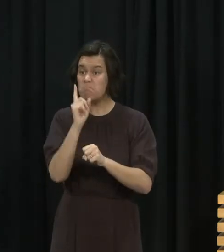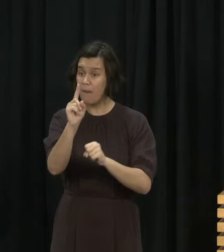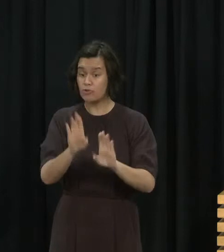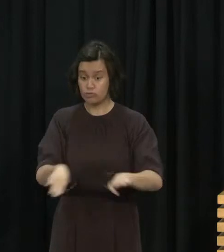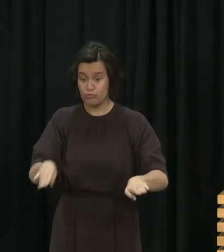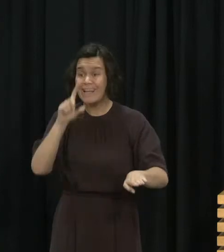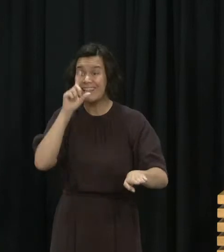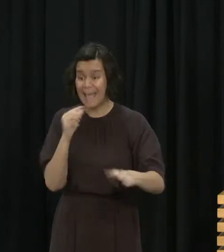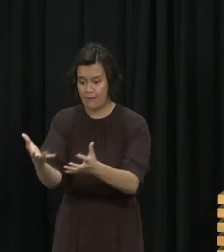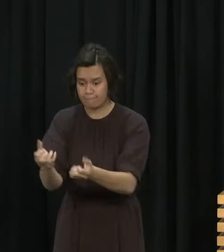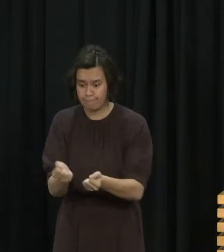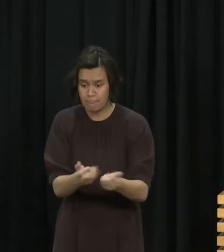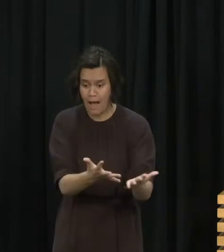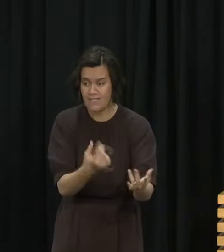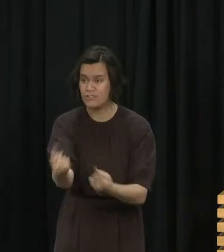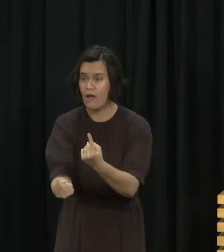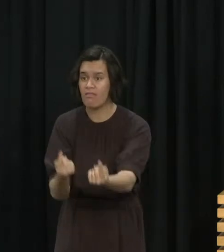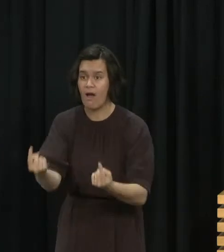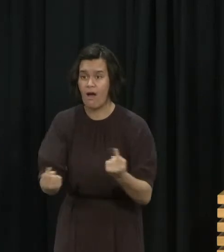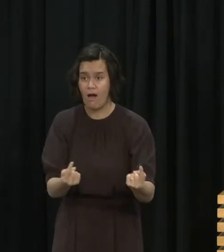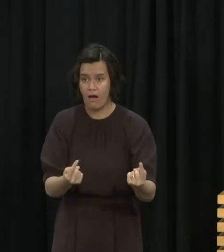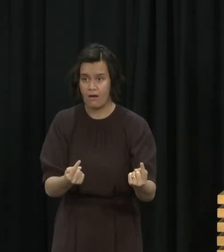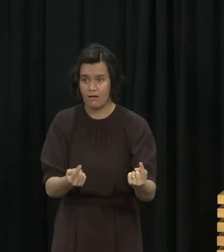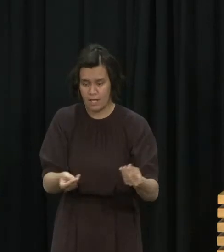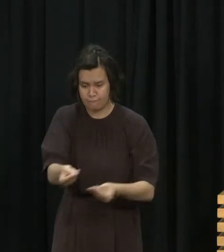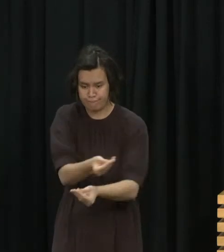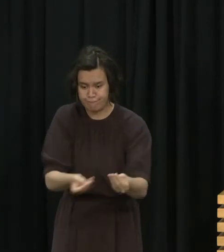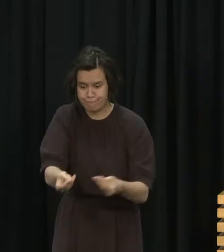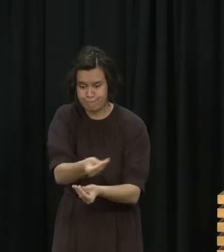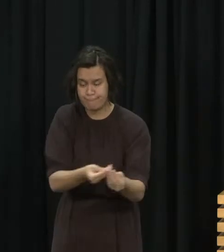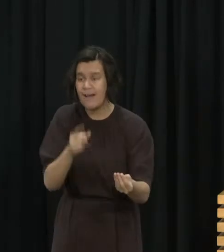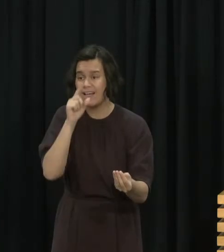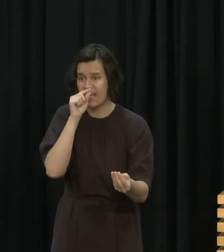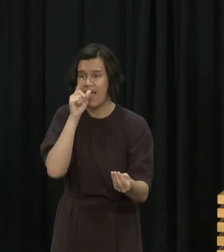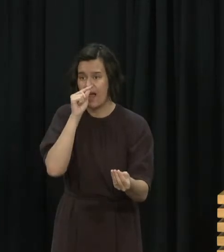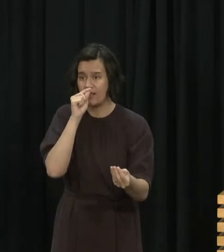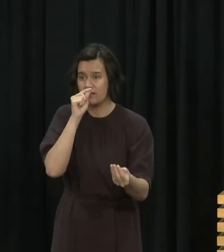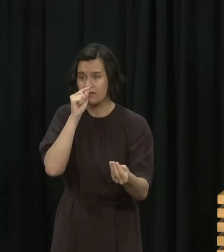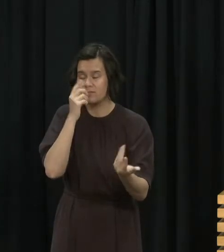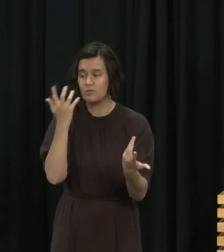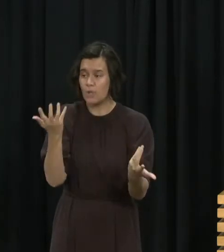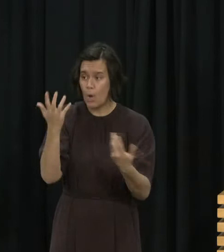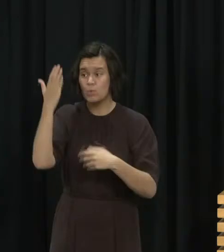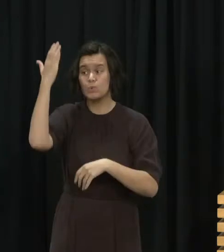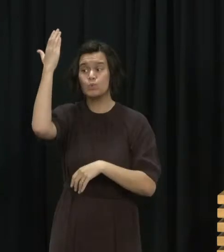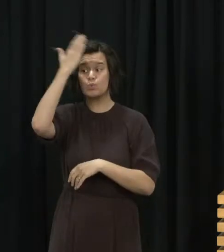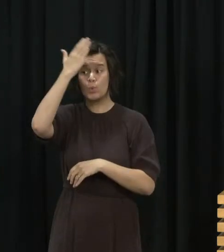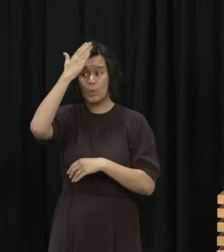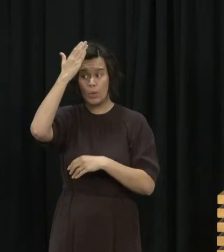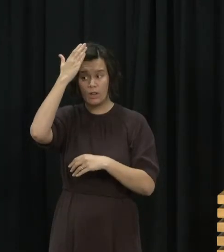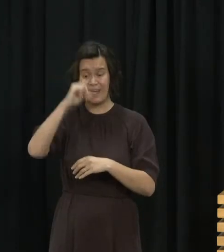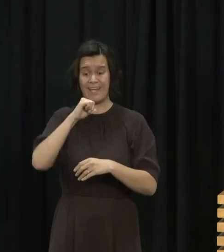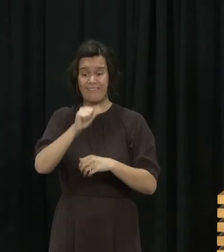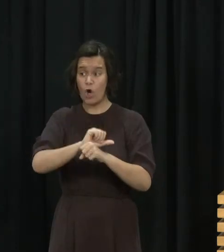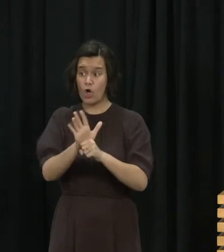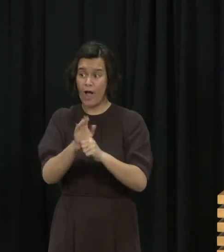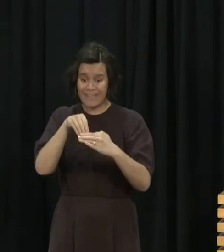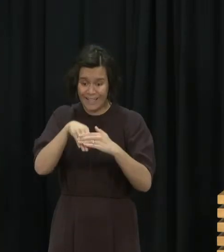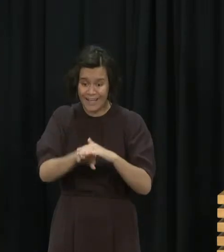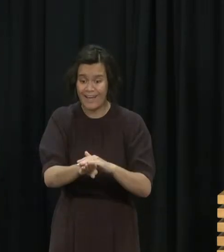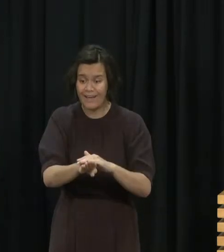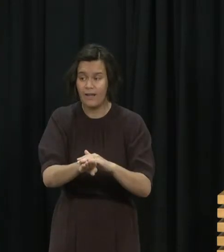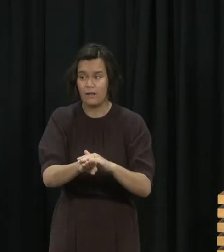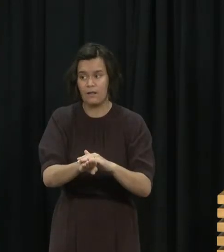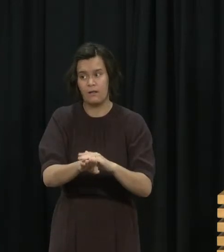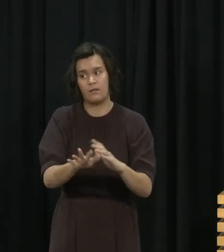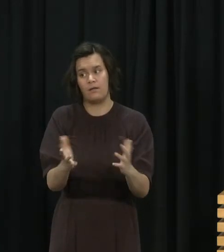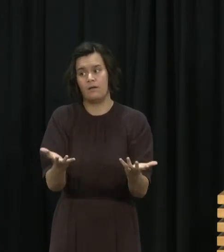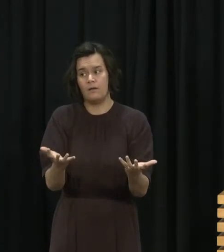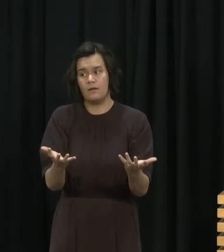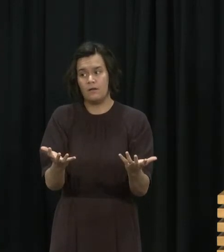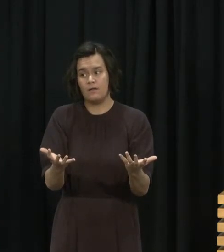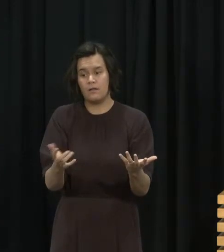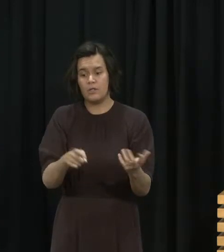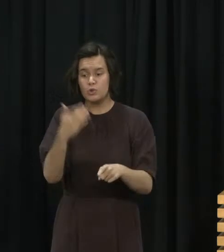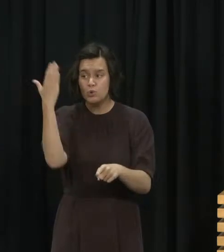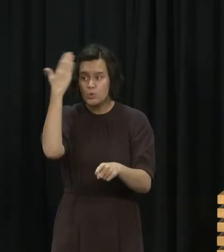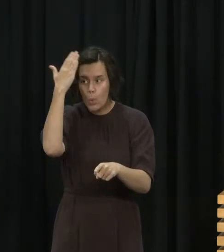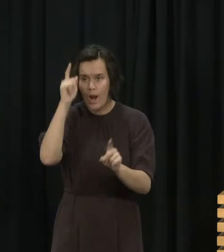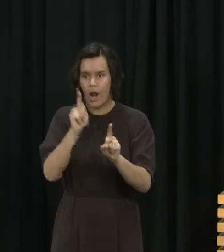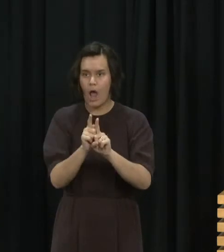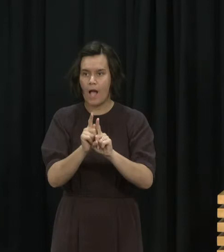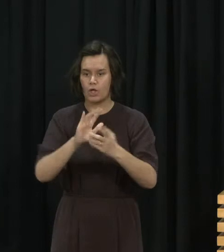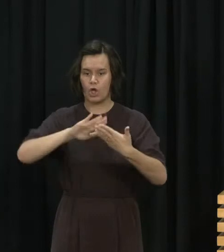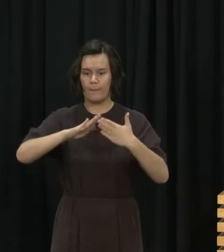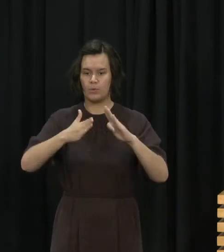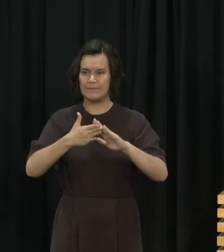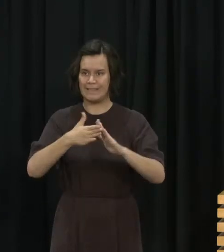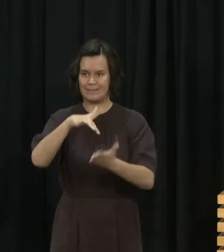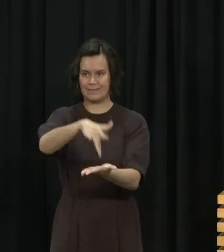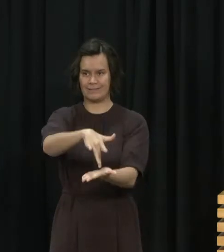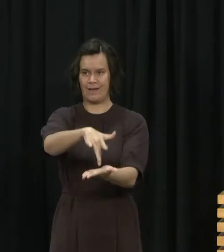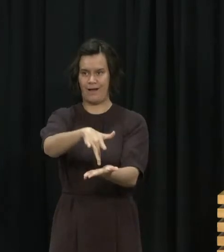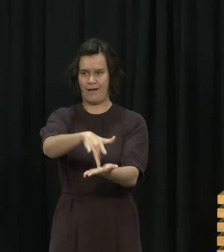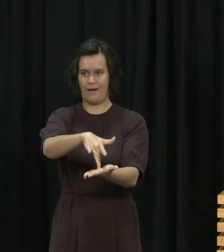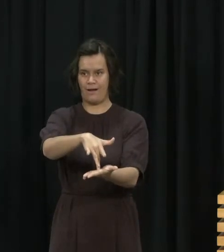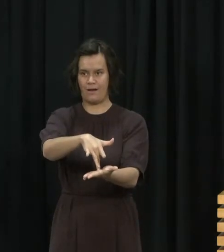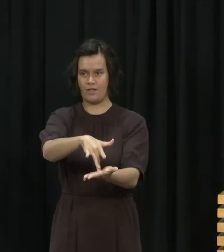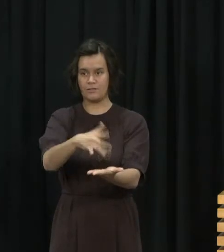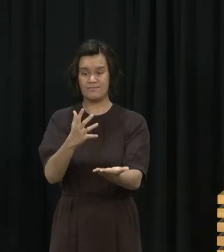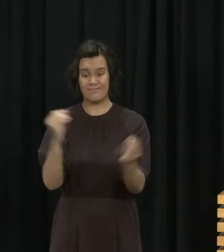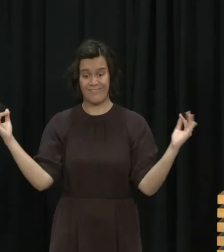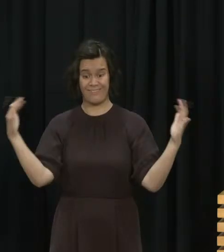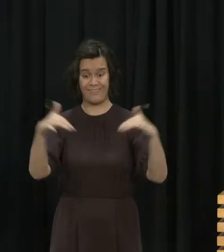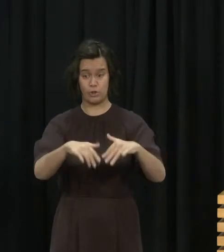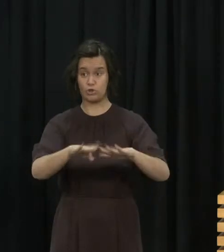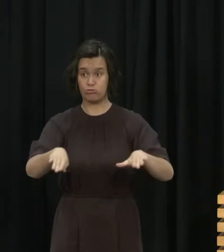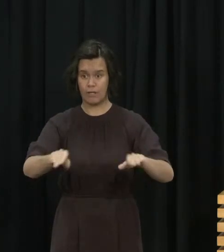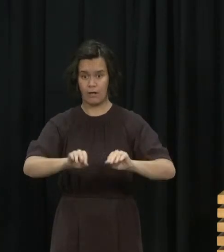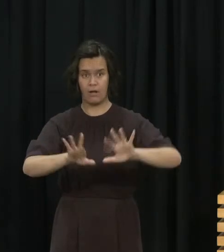tamariki. He iti ake i nga